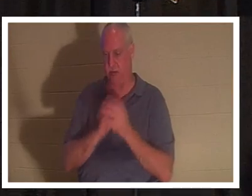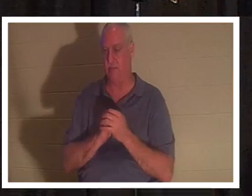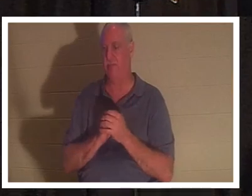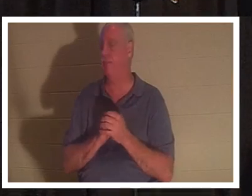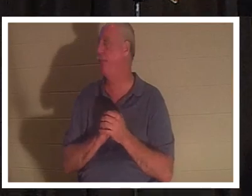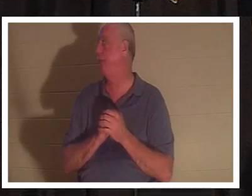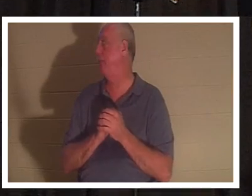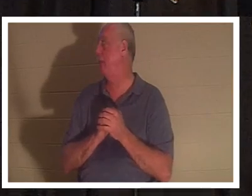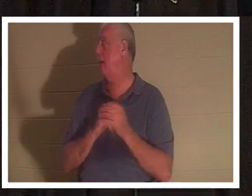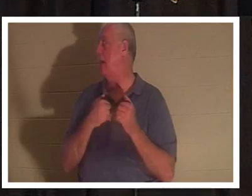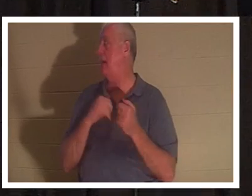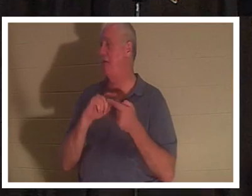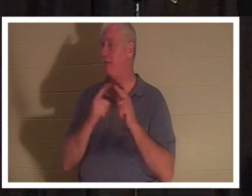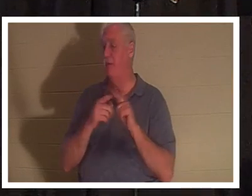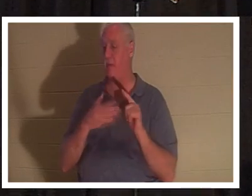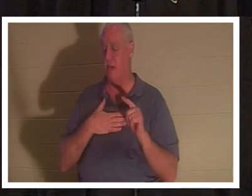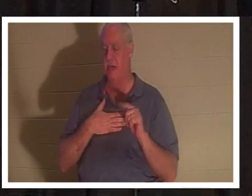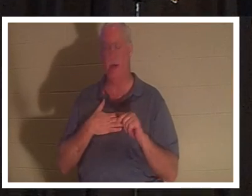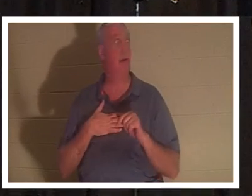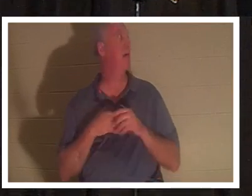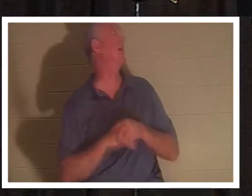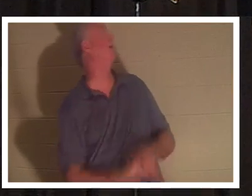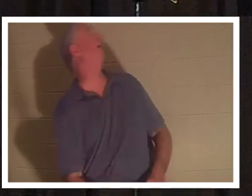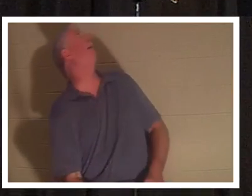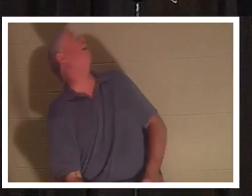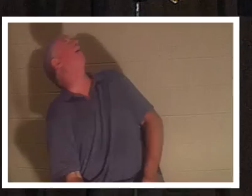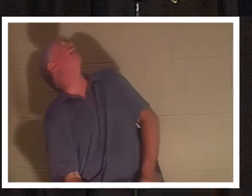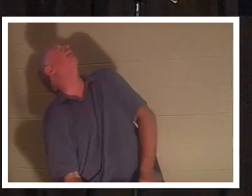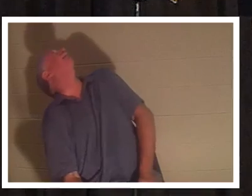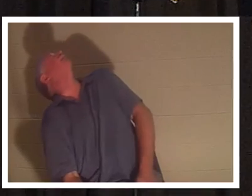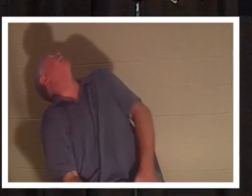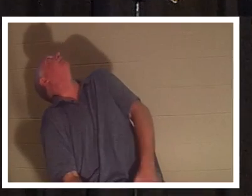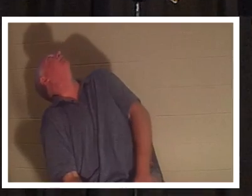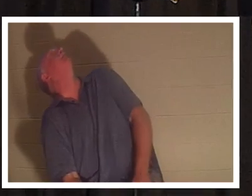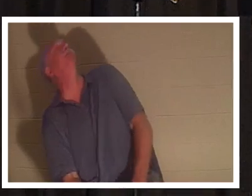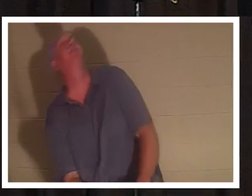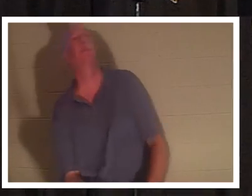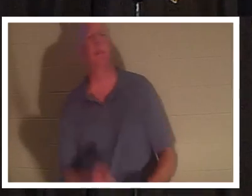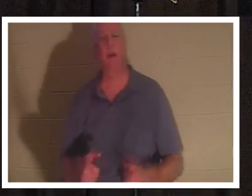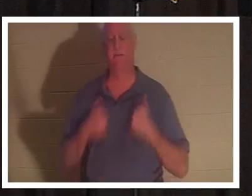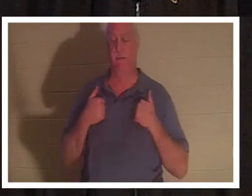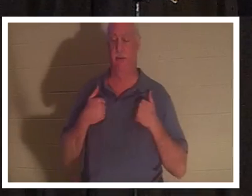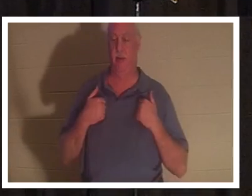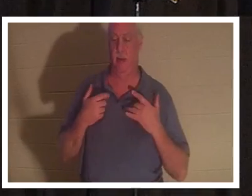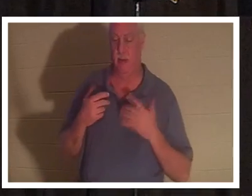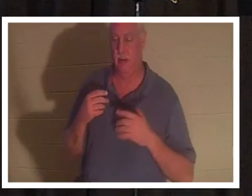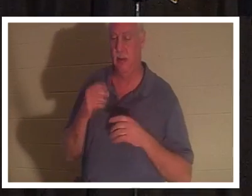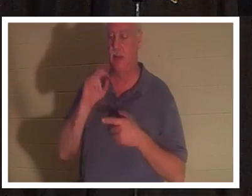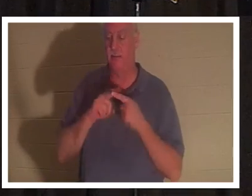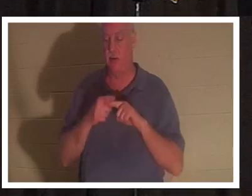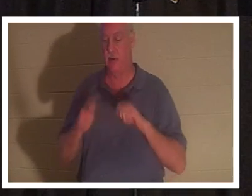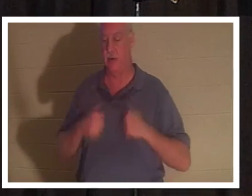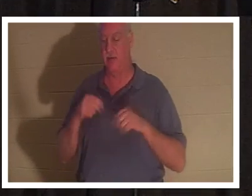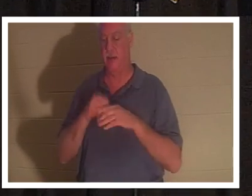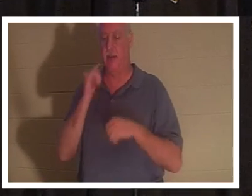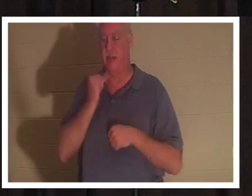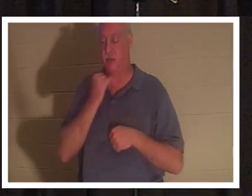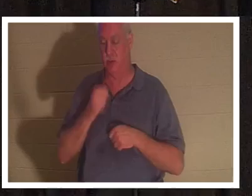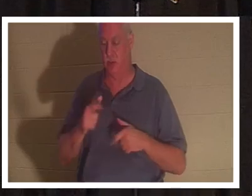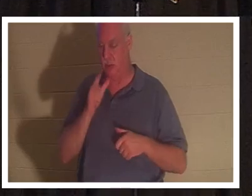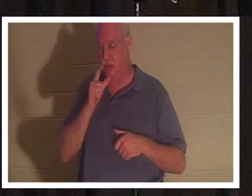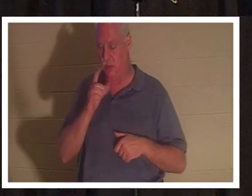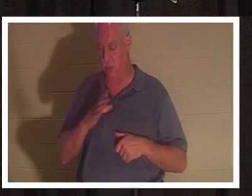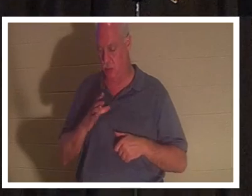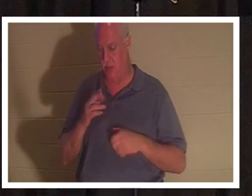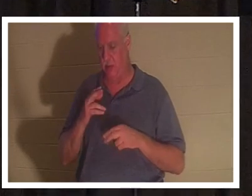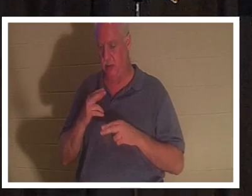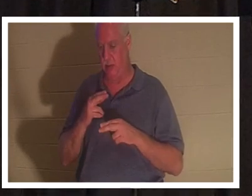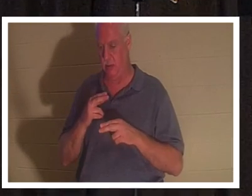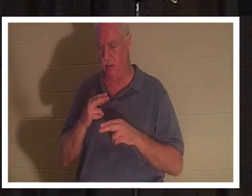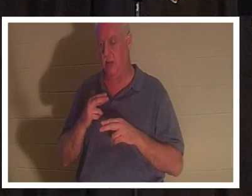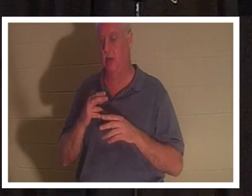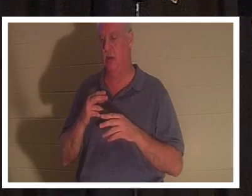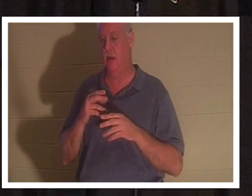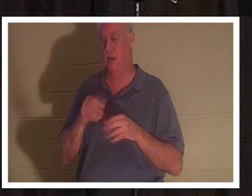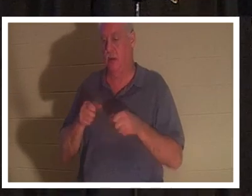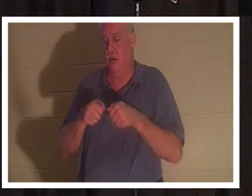, который живет в Израиле. Дама по имени Кристина, и она потеряла ребенка. Она